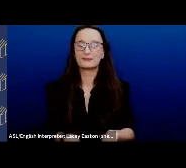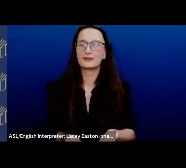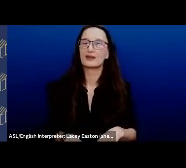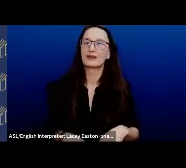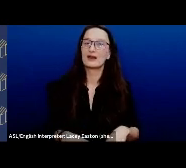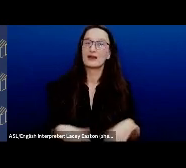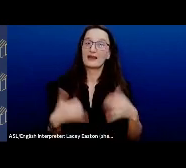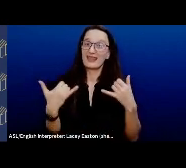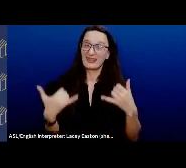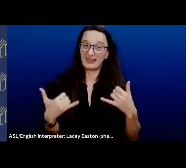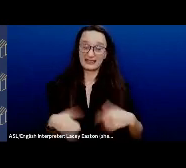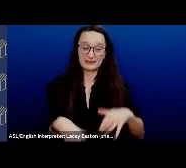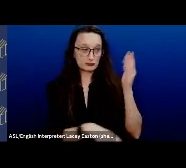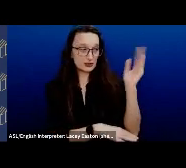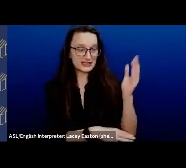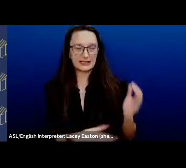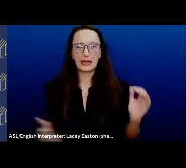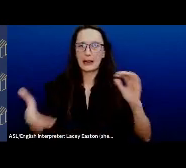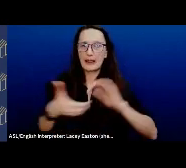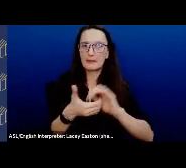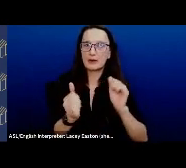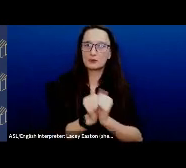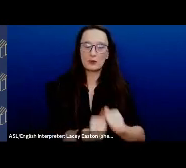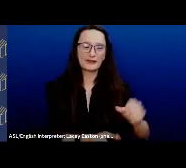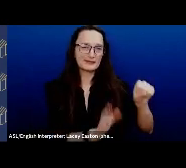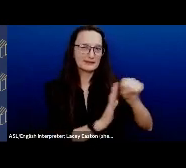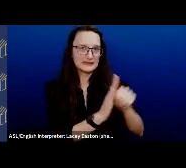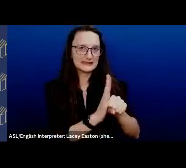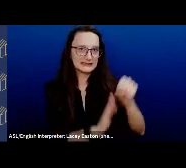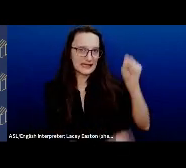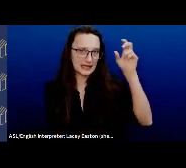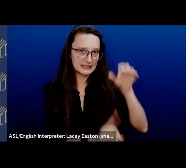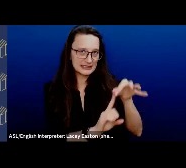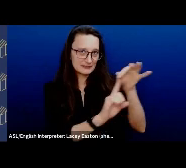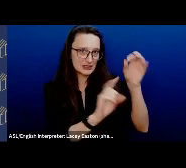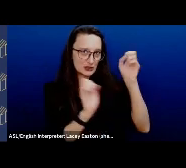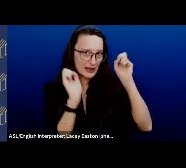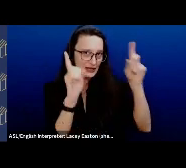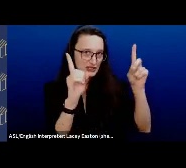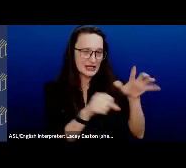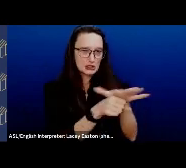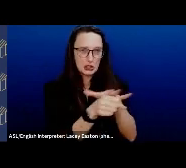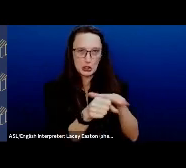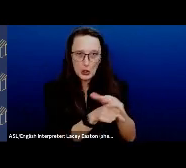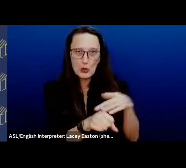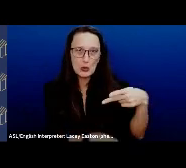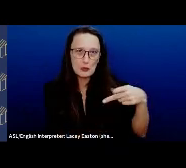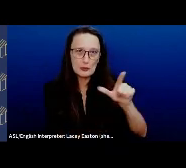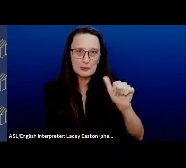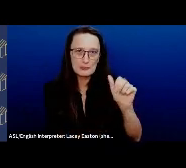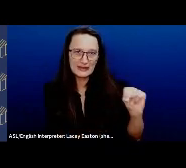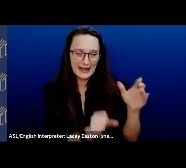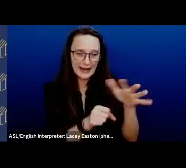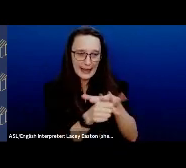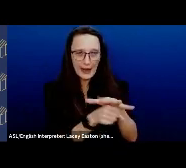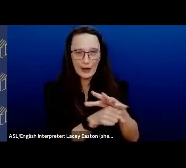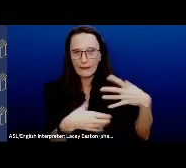colaboración con el Area del Plan Local de Educación Especial estatal o SELPA, el